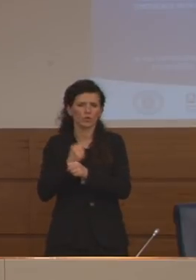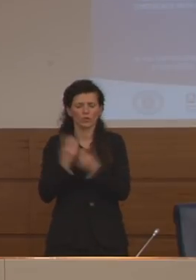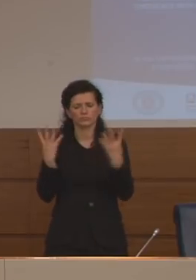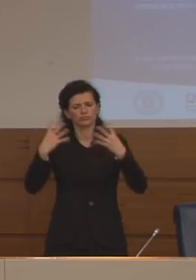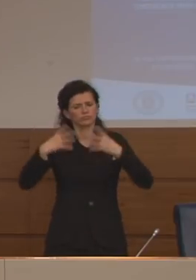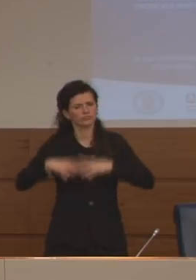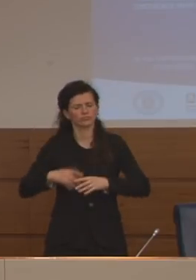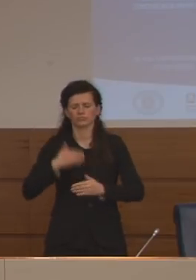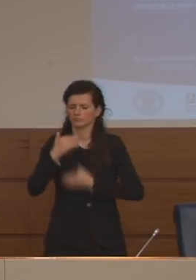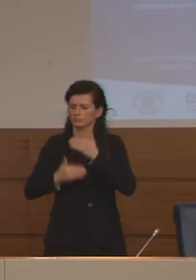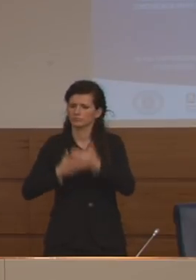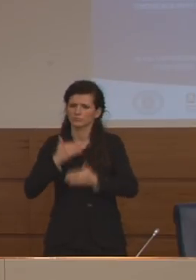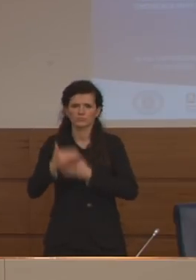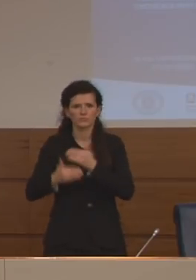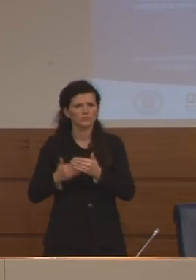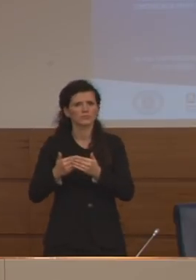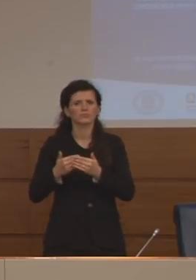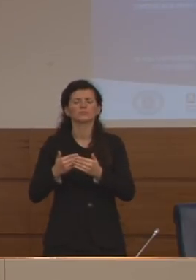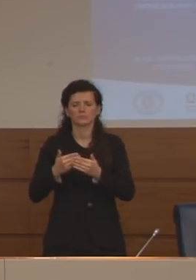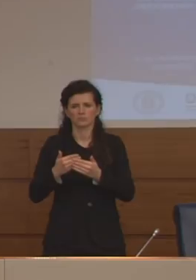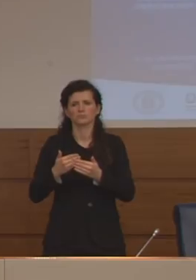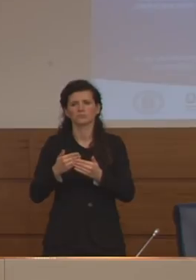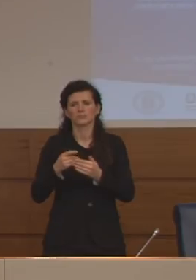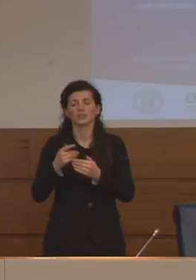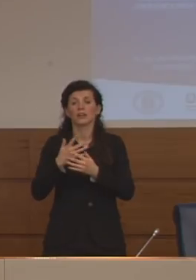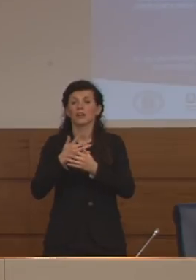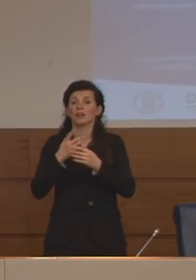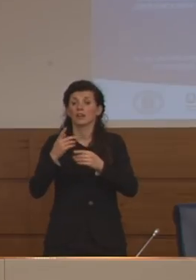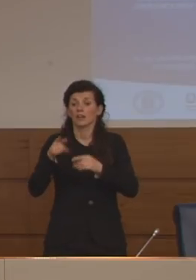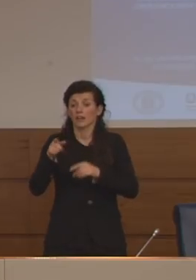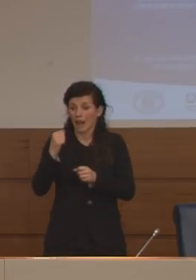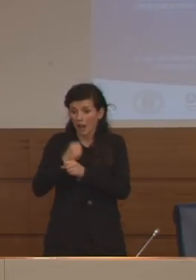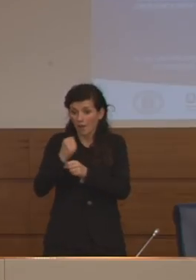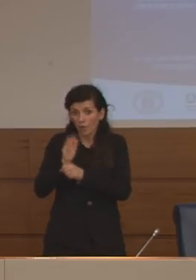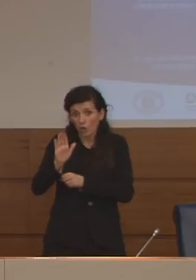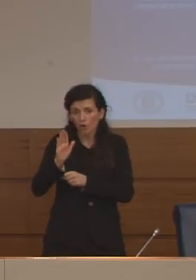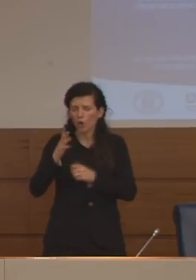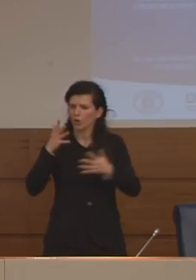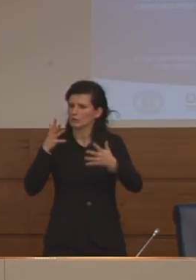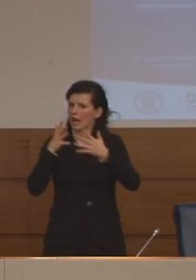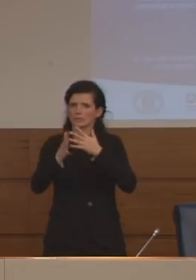trasparenza, sul suo sito, di tutte le attività dei trials e